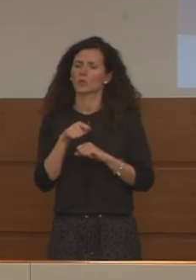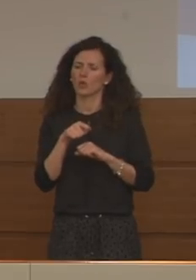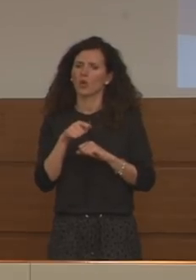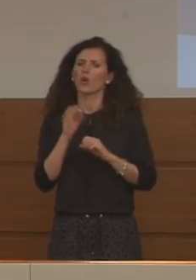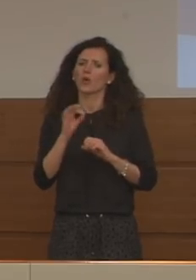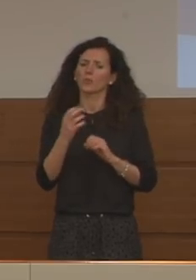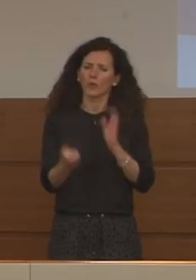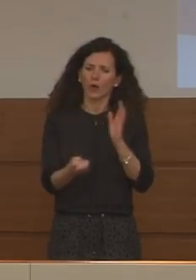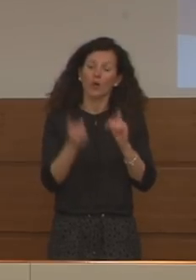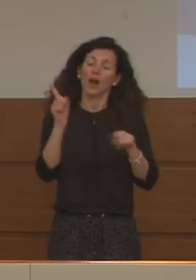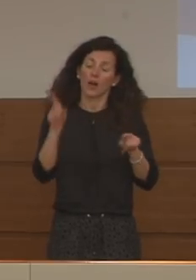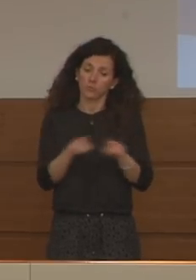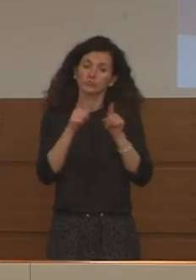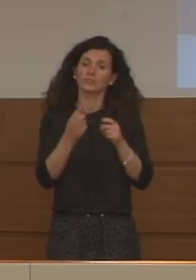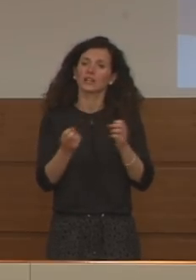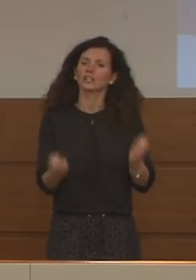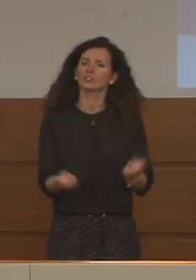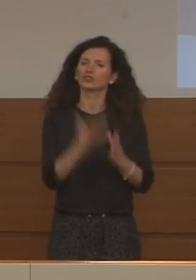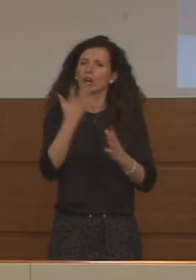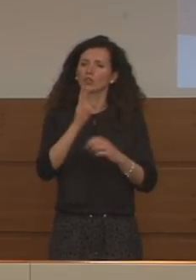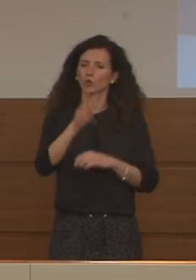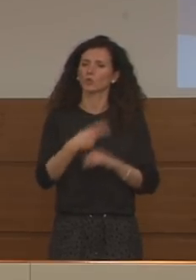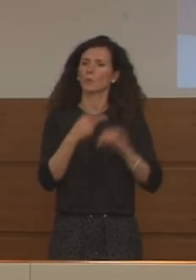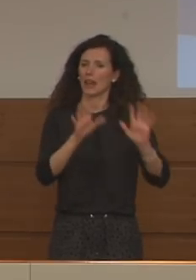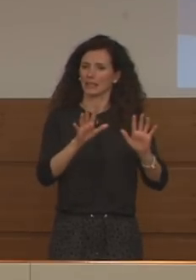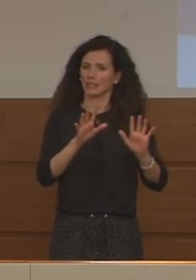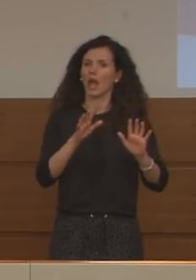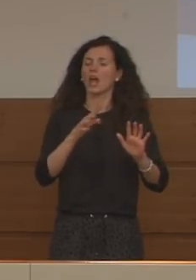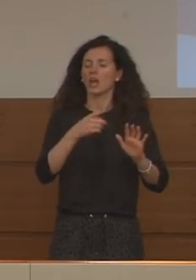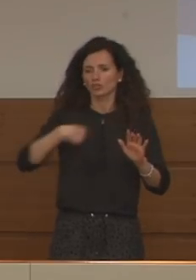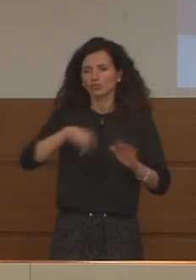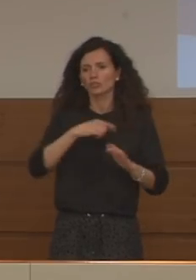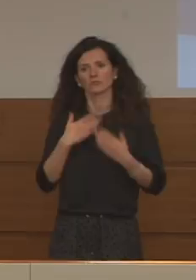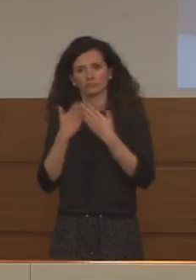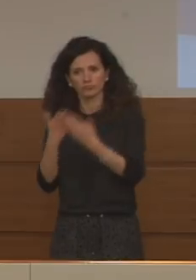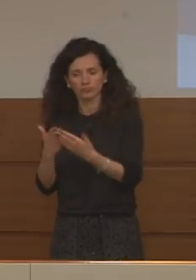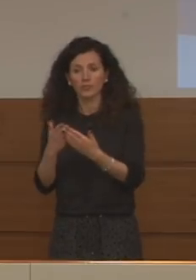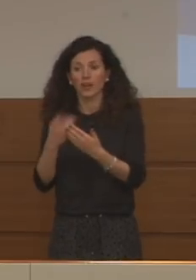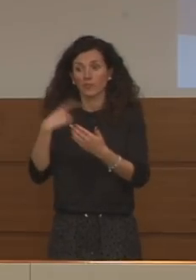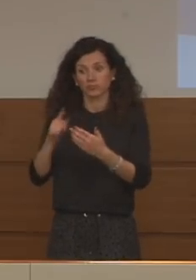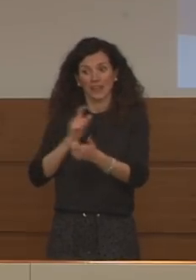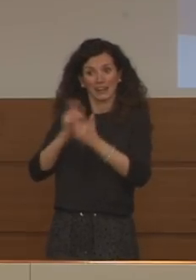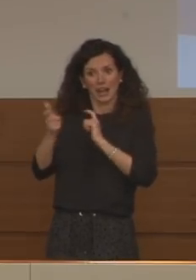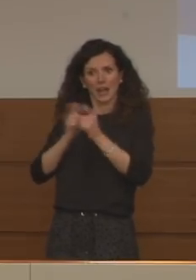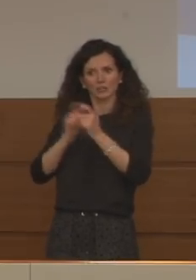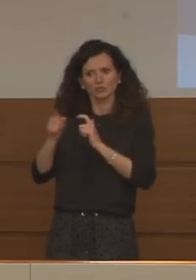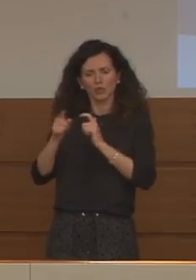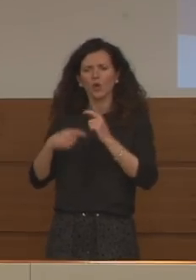nel 2010. È proseguita nel corso del tempo con molti di questi Paesi